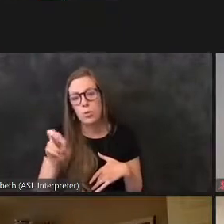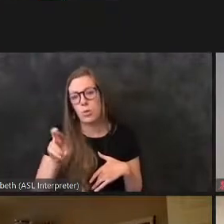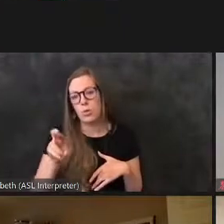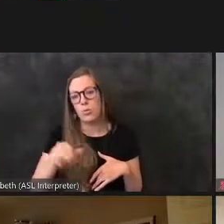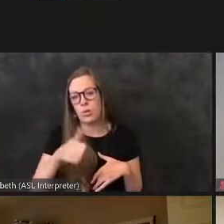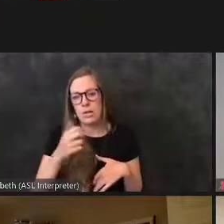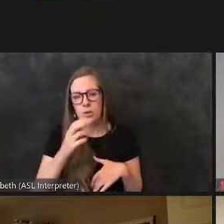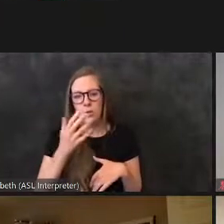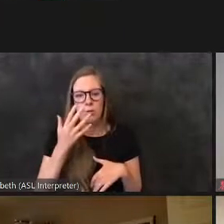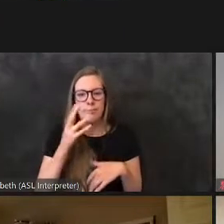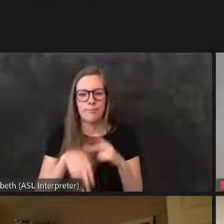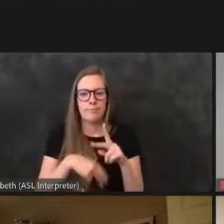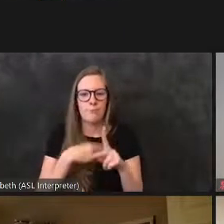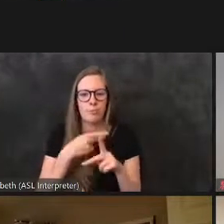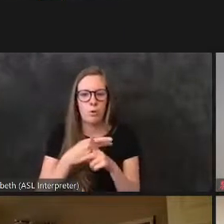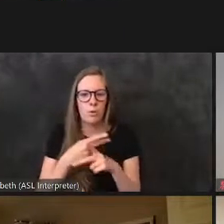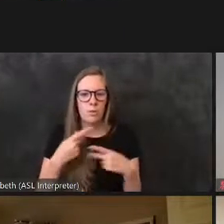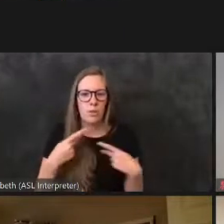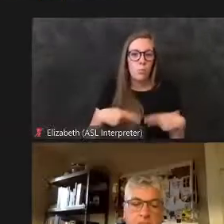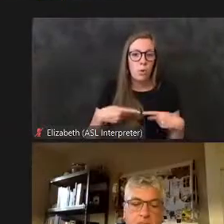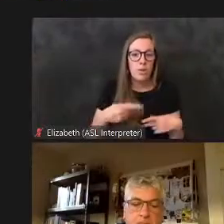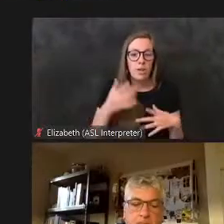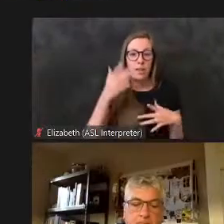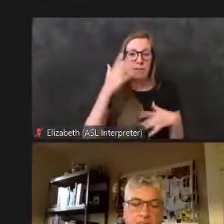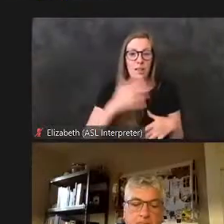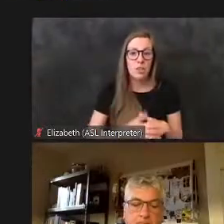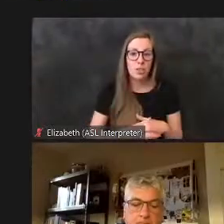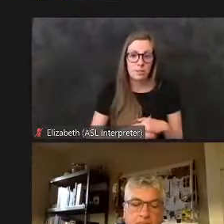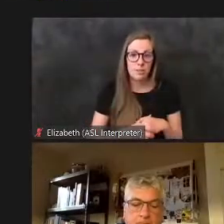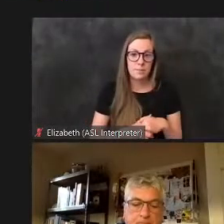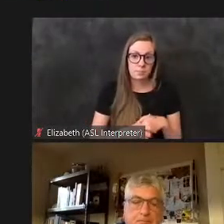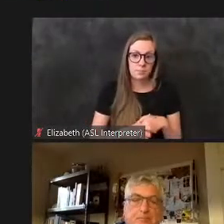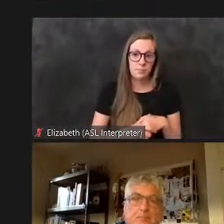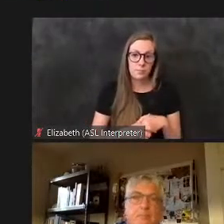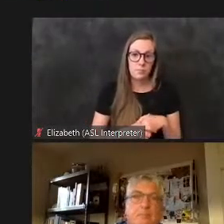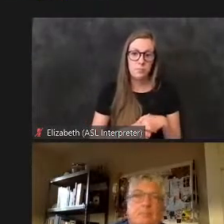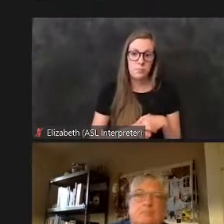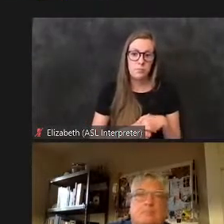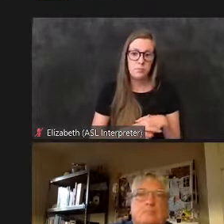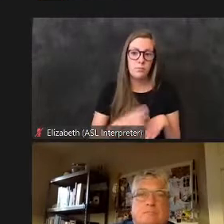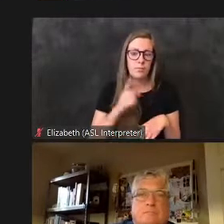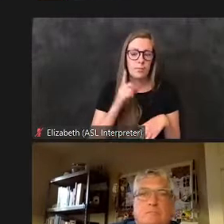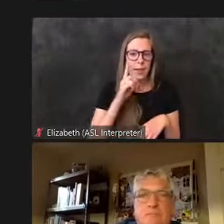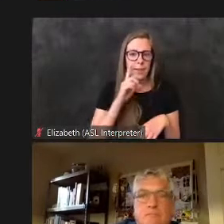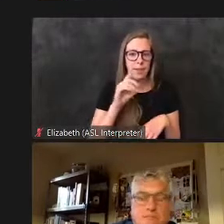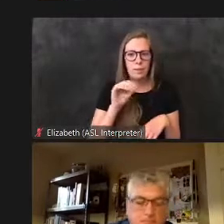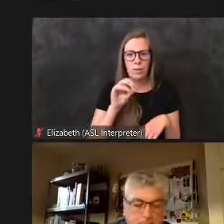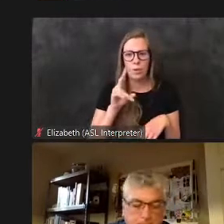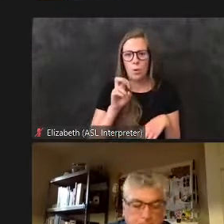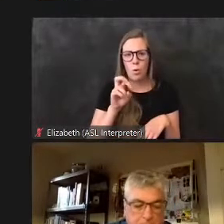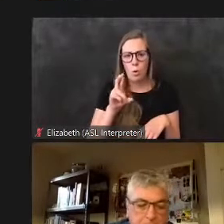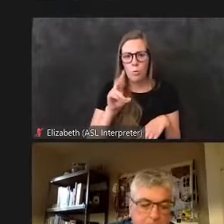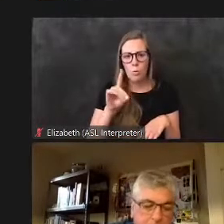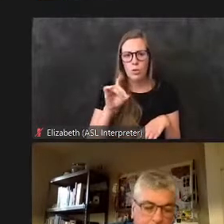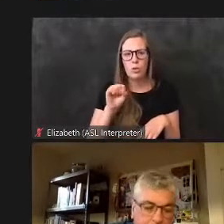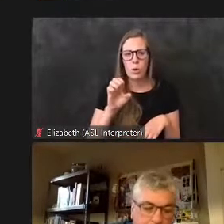influencia otras formas de infecciones pulmonares. Creo que el dato de sobredosis realmente